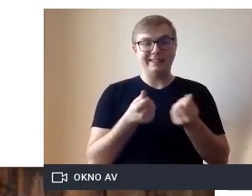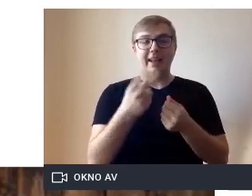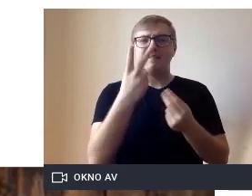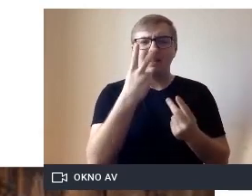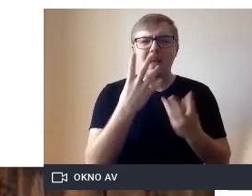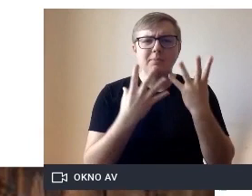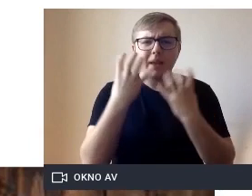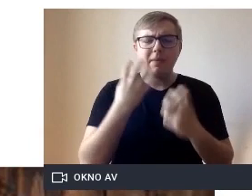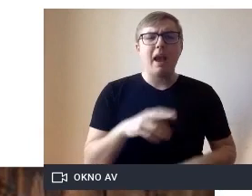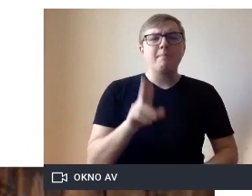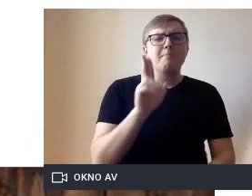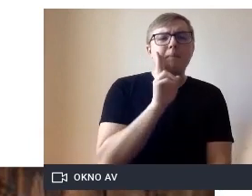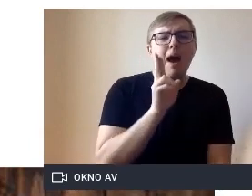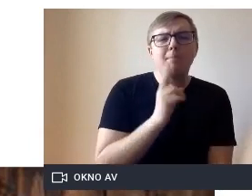Tutaj też jest problem, bo nie widać w ogóle mimiki. A w PJM: